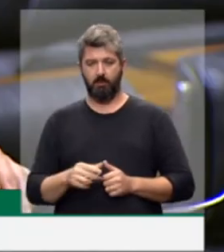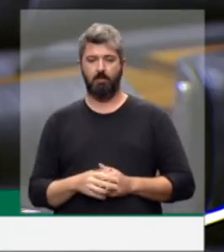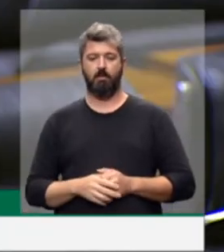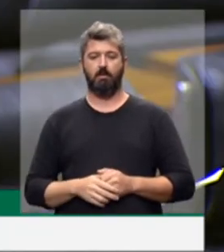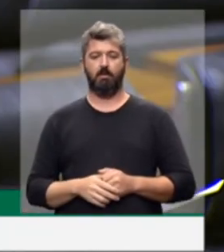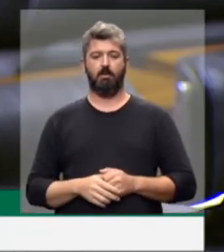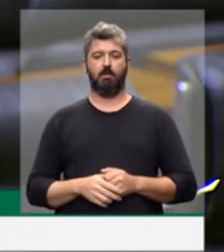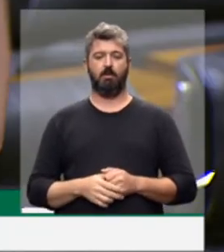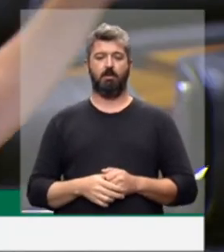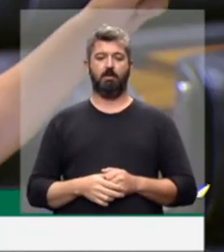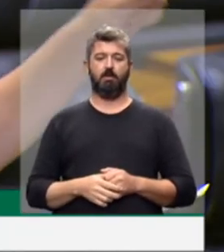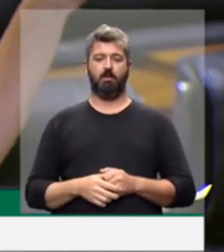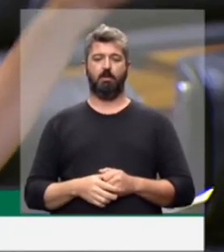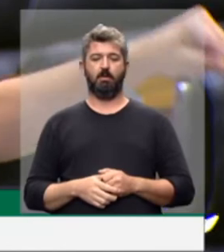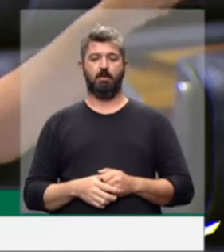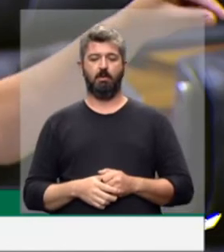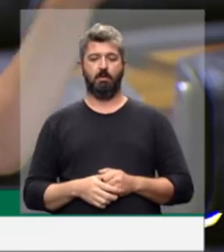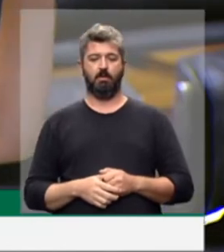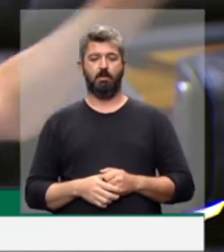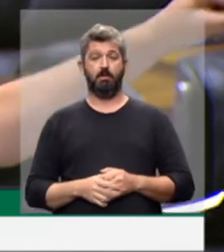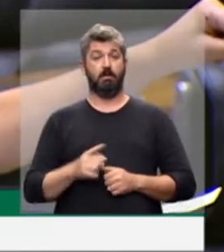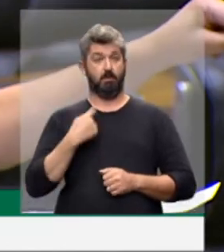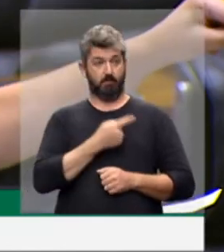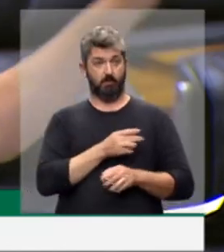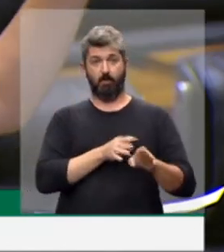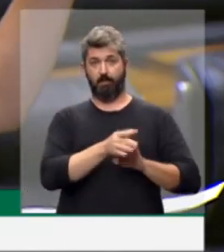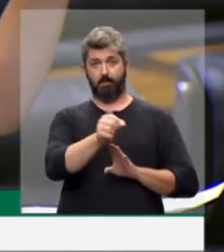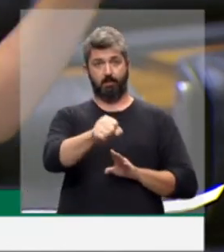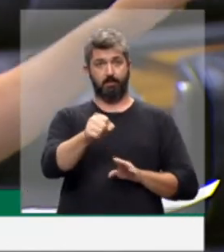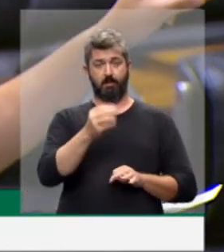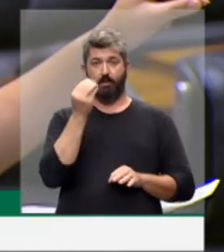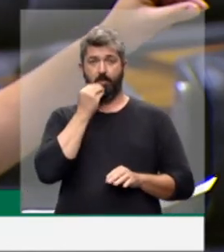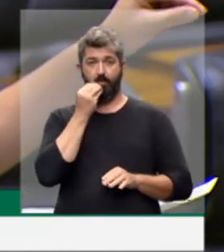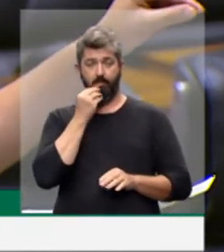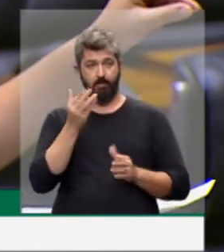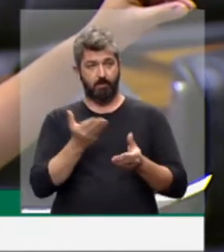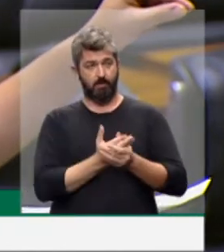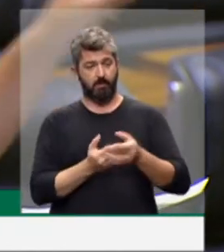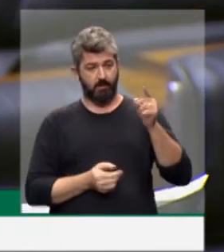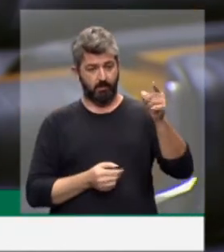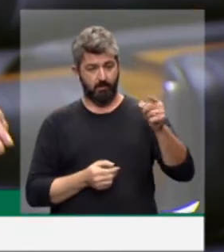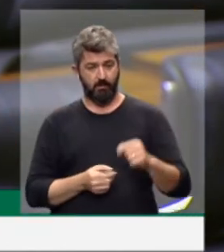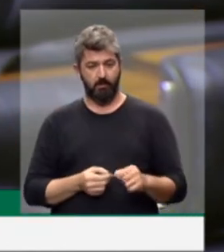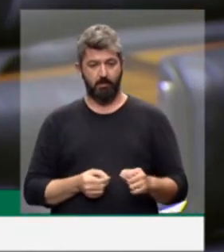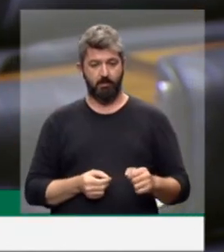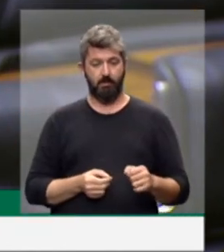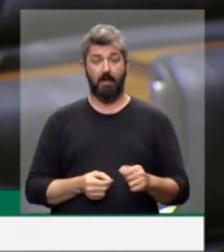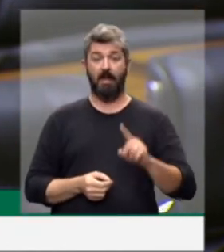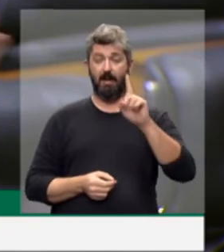PSC? REPUBLICANOS É NÃO PRESIDENTE. PT É NÃO PRESIDENTE. TRANQUILIZAR. -- NÓS, OBVIAMENTE